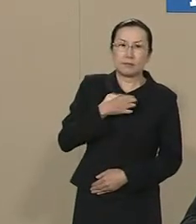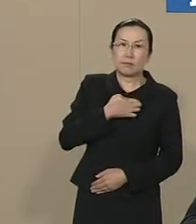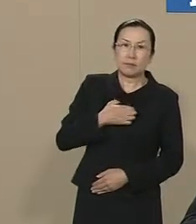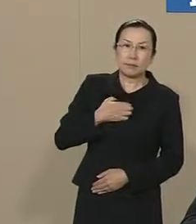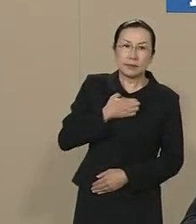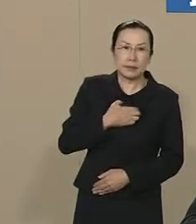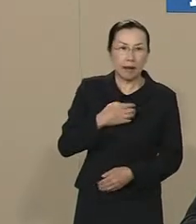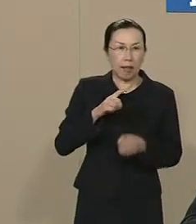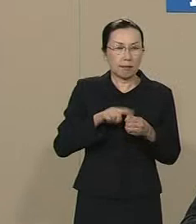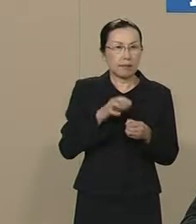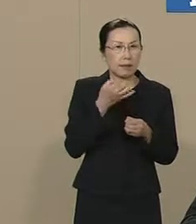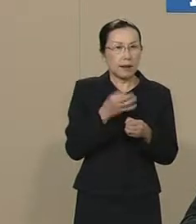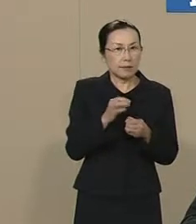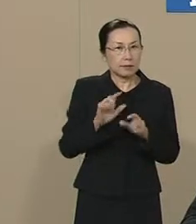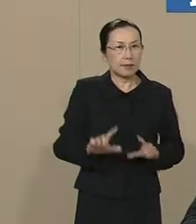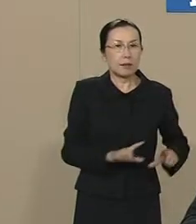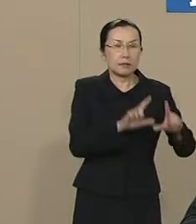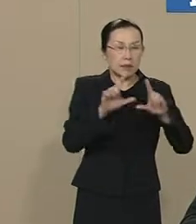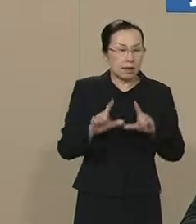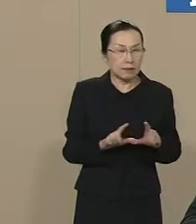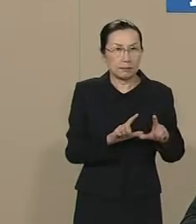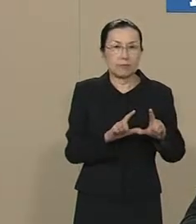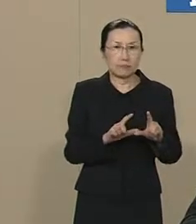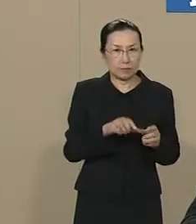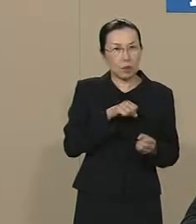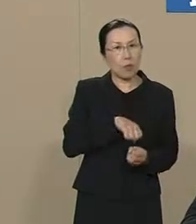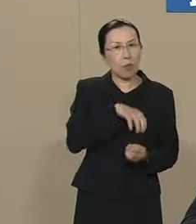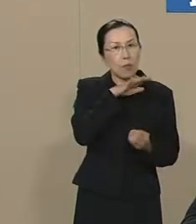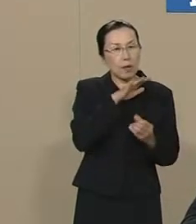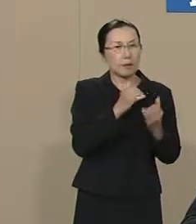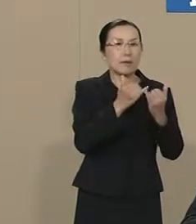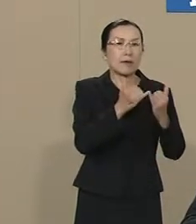年金で暮らしている､ ご高齢の方々｡